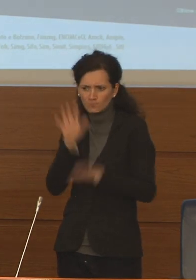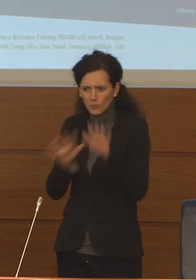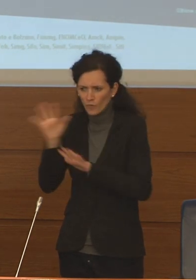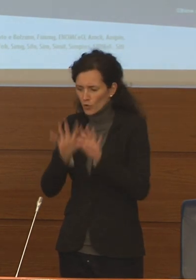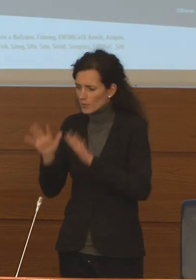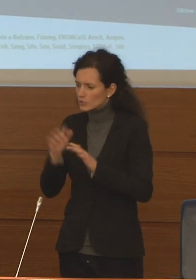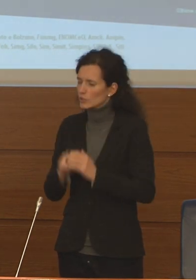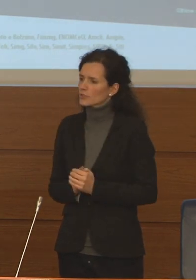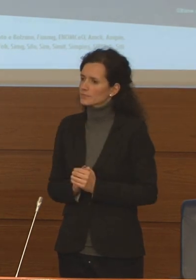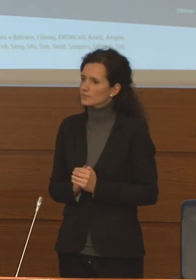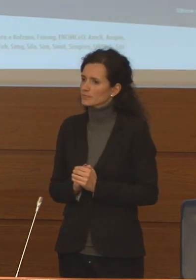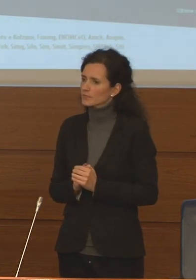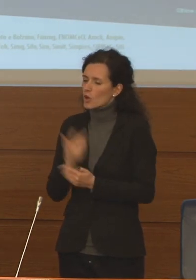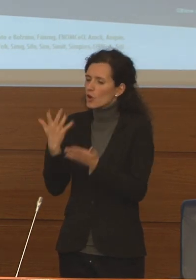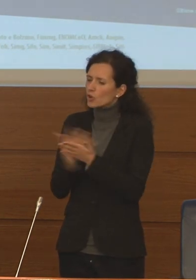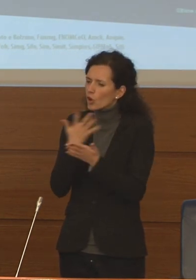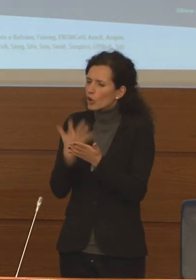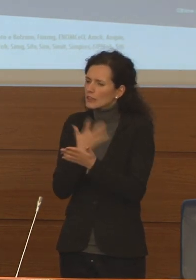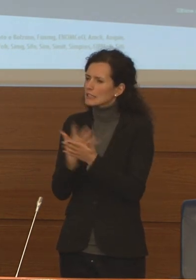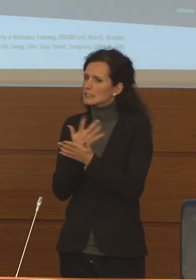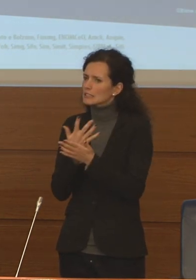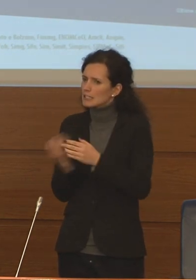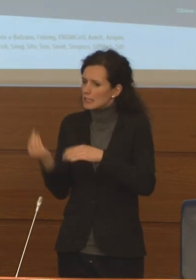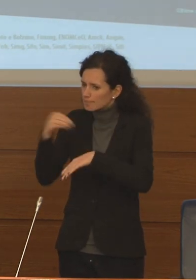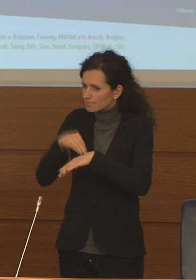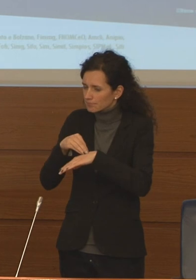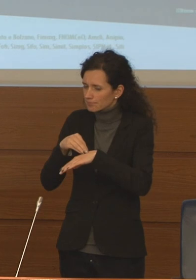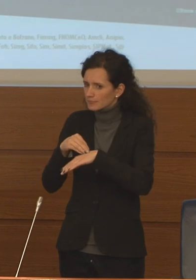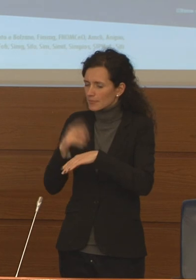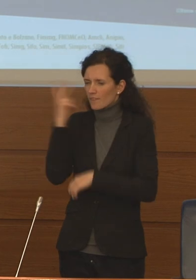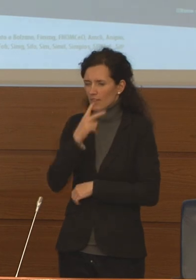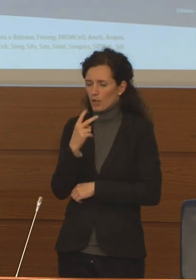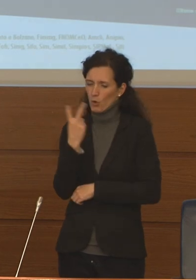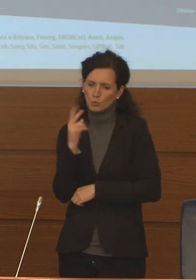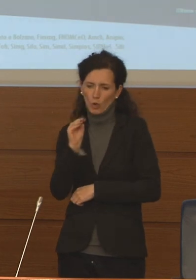notizie in più, in realtà sono due domande in una, notizie in più sul